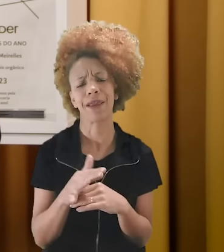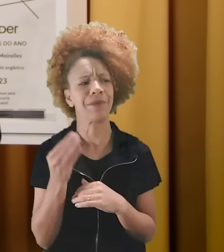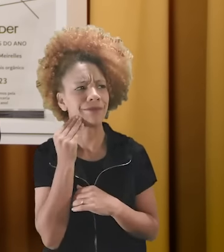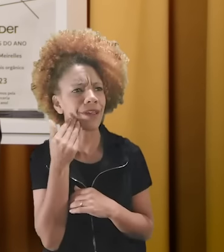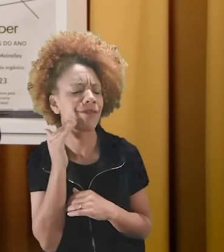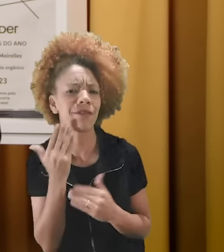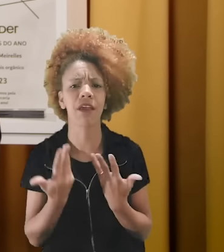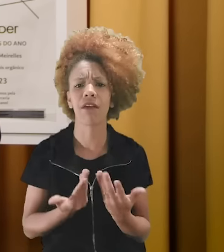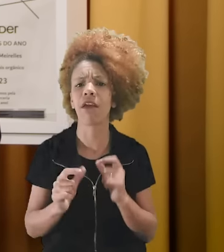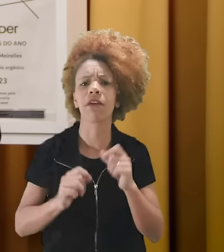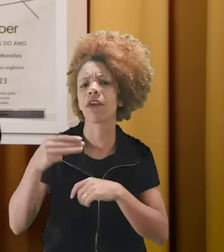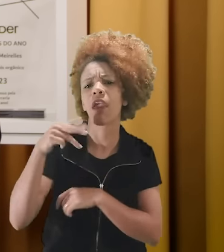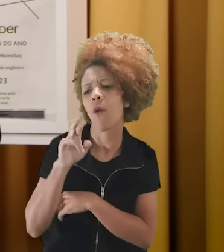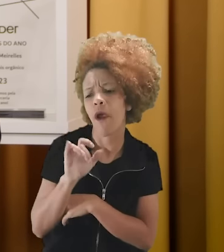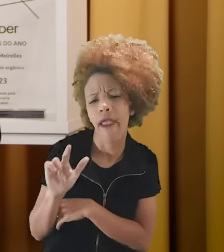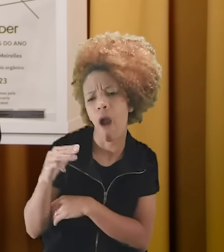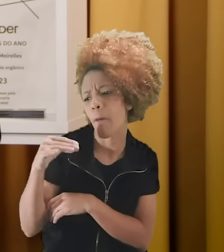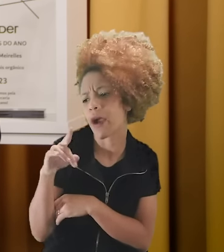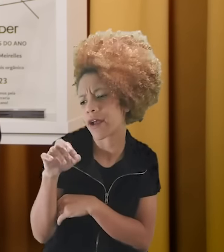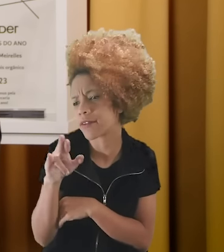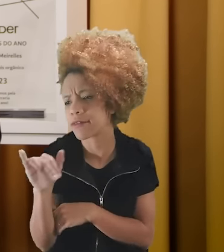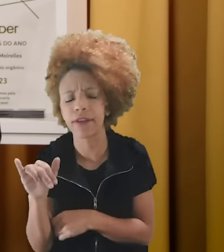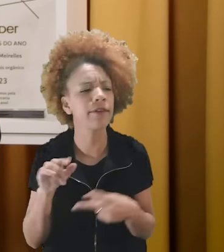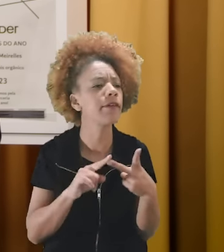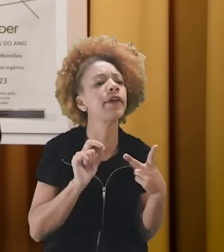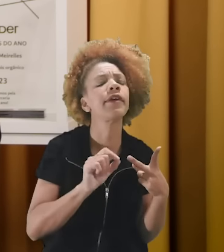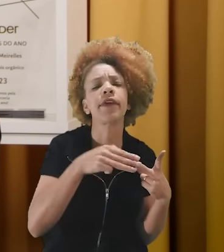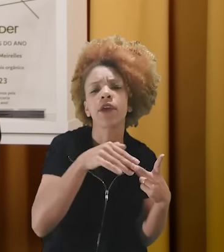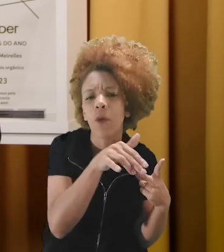tentar entender quero saber quem é o Real Madrid vocês quem que é o Messi de vocês quem que é o